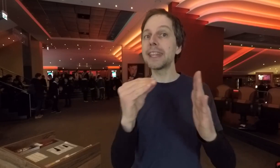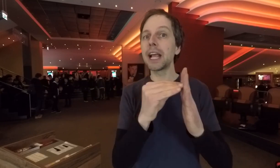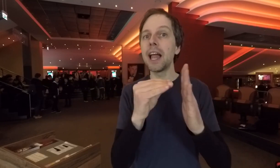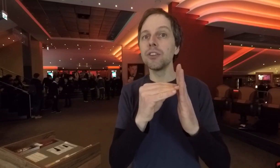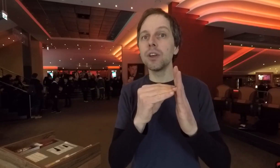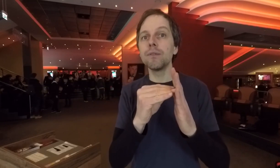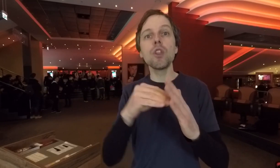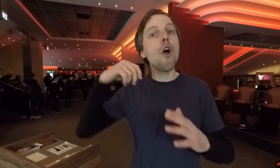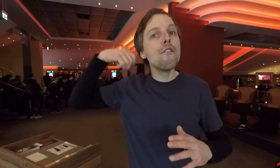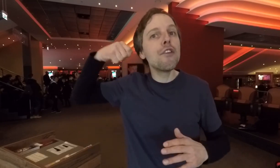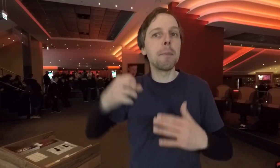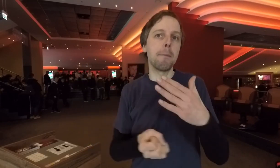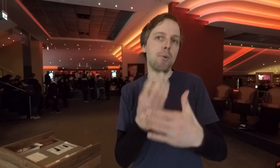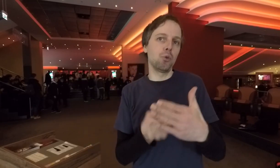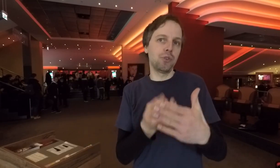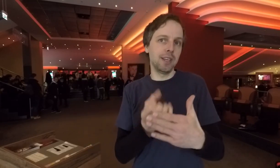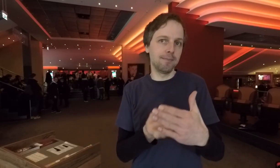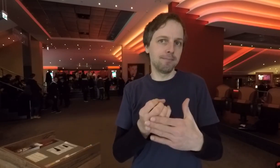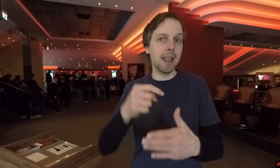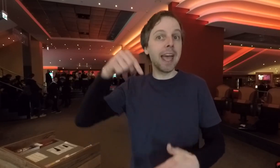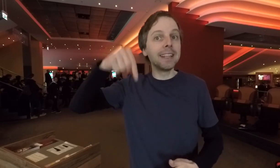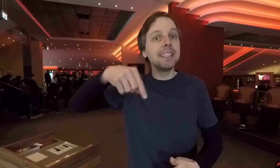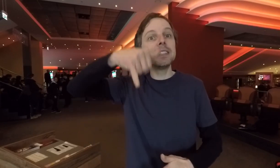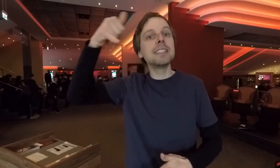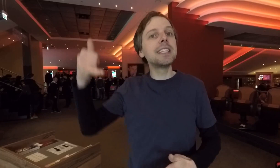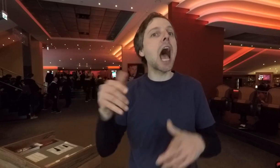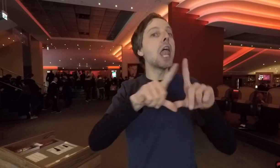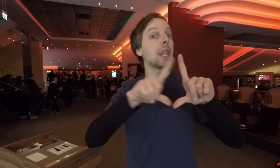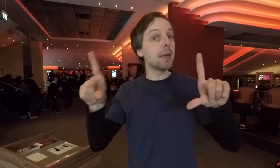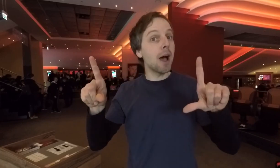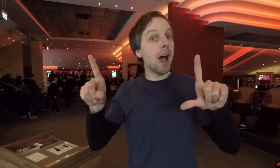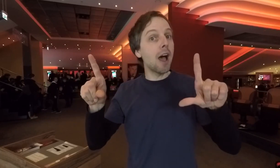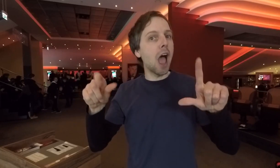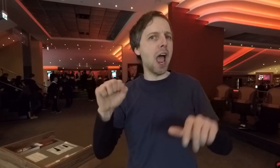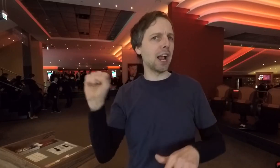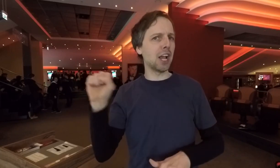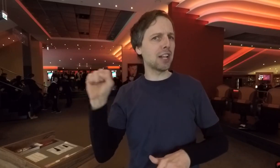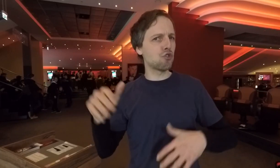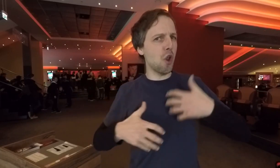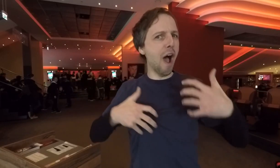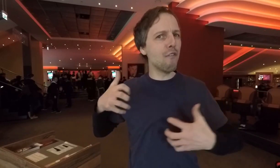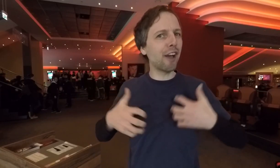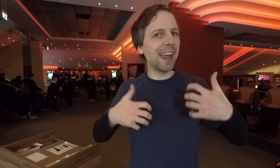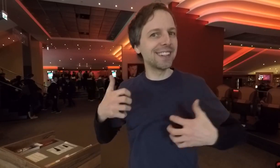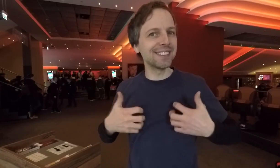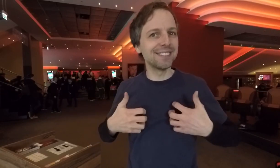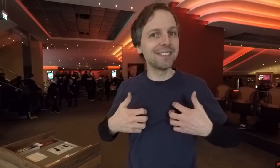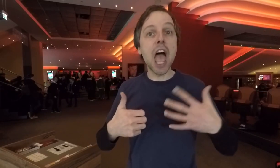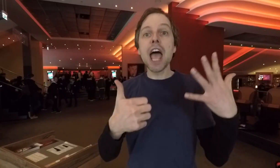haben Filme zum diesjährigen Thema: "ganz schön aufregend" produziert.